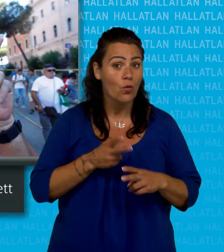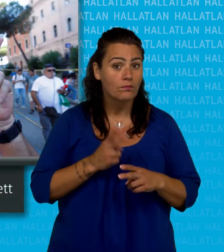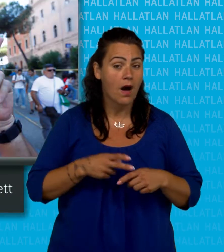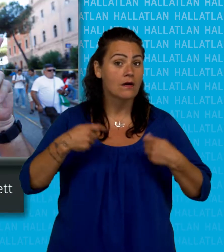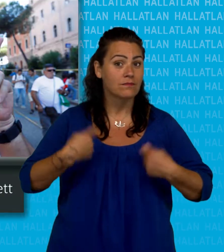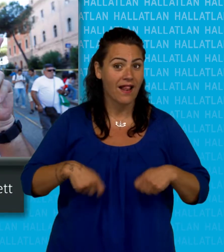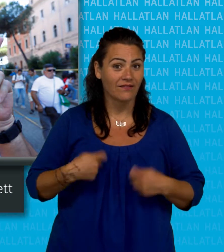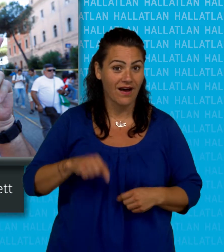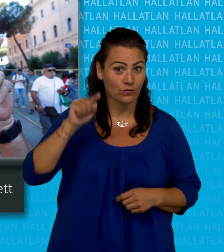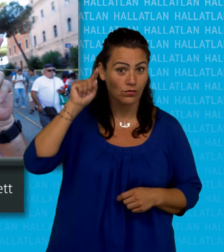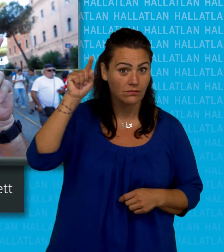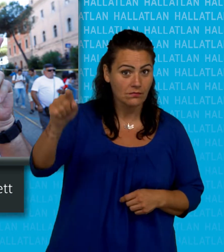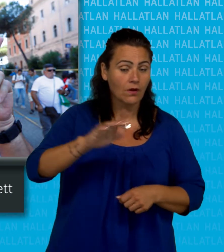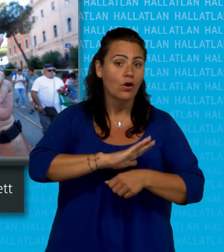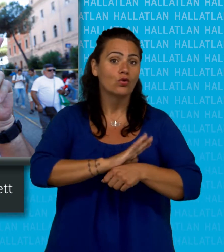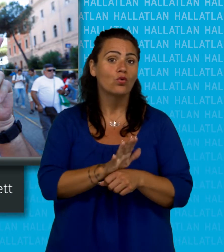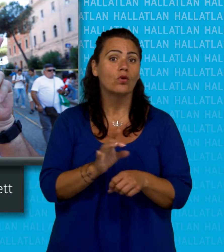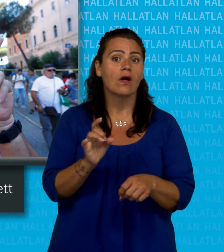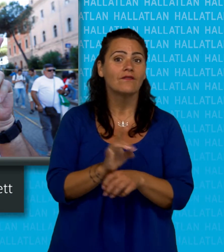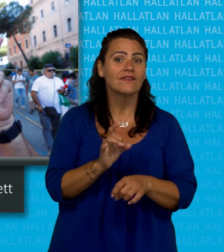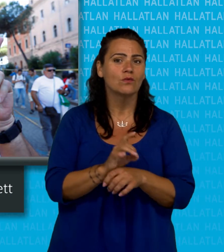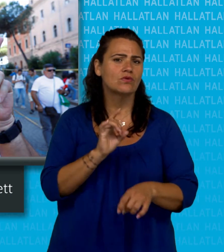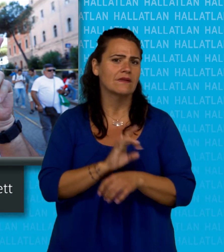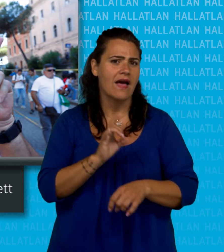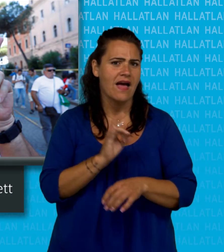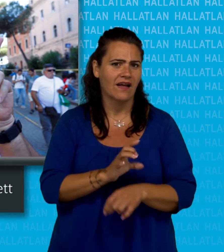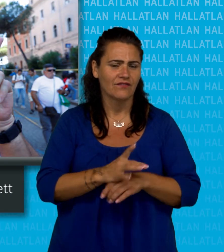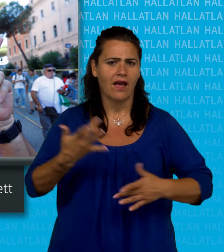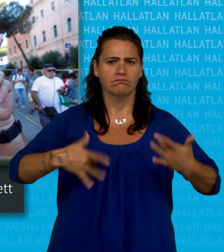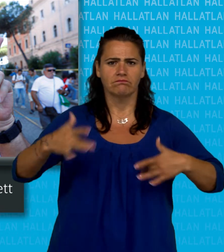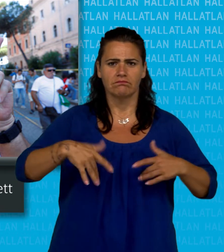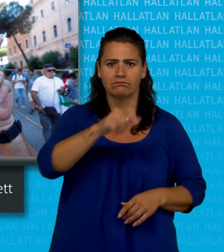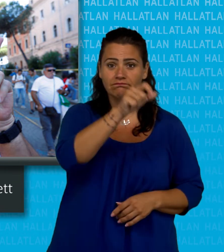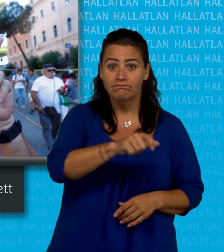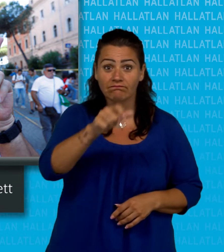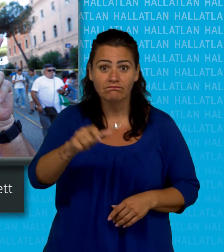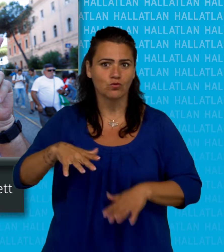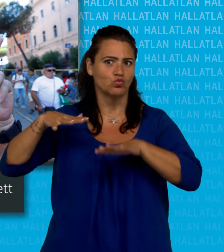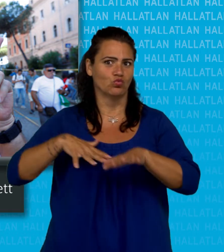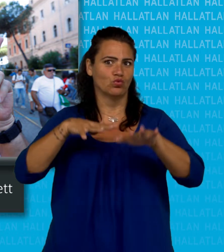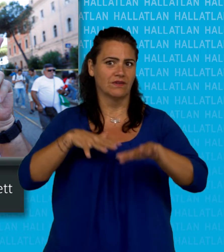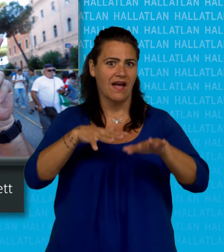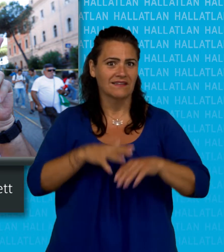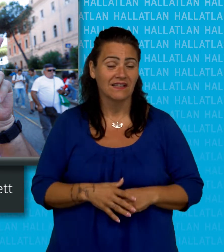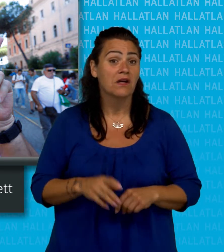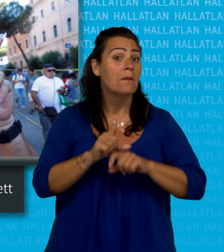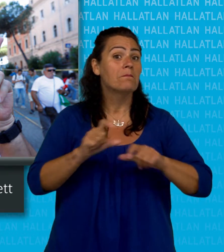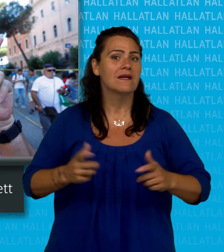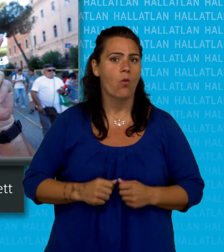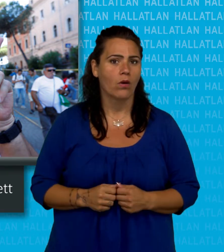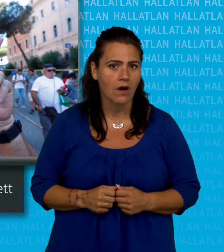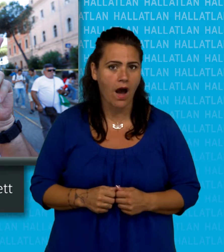Koronavírus-járványt tagadók tüntettek szombaton Róma történelmi központjában